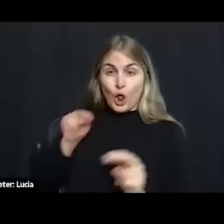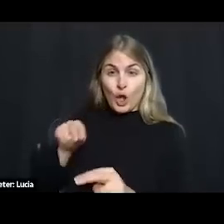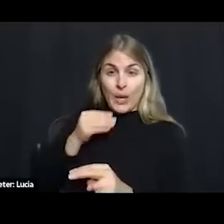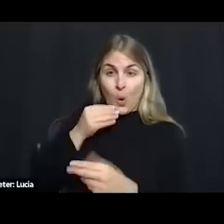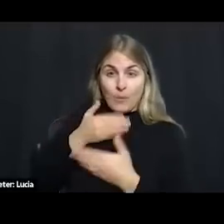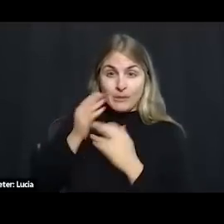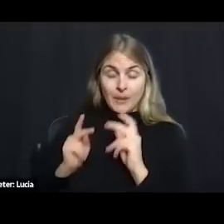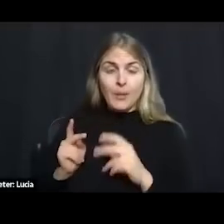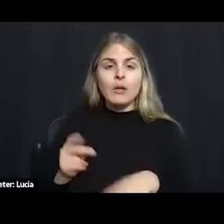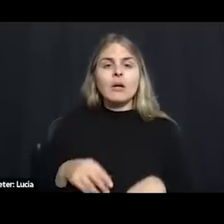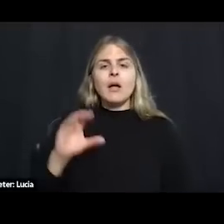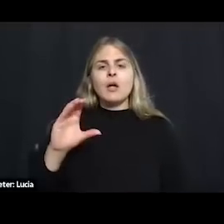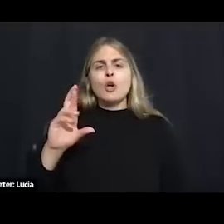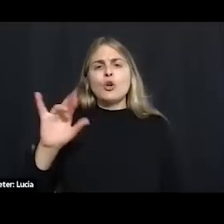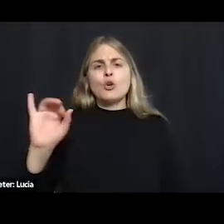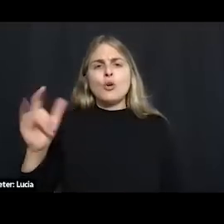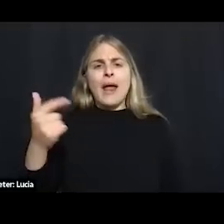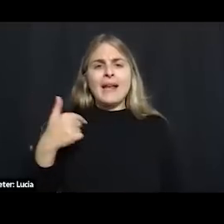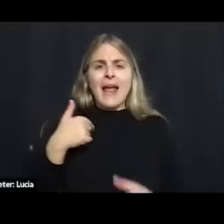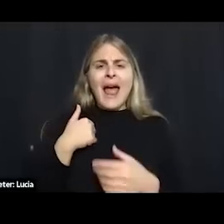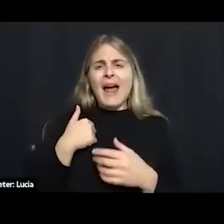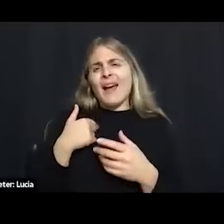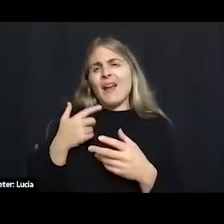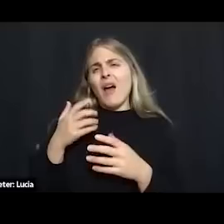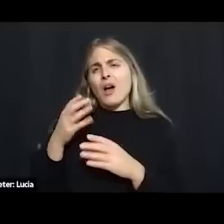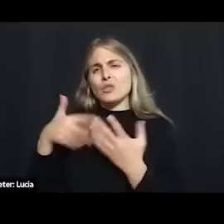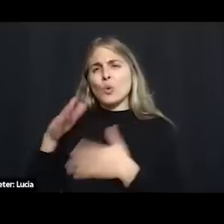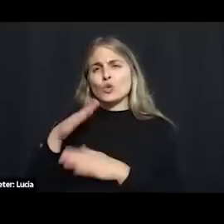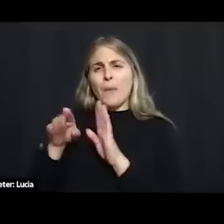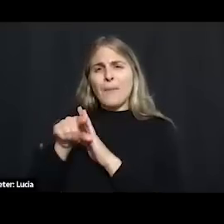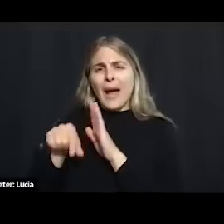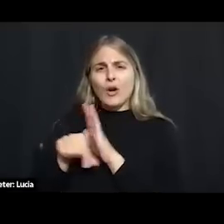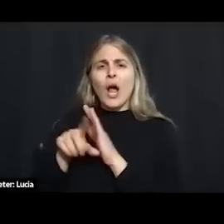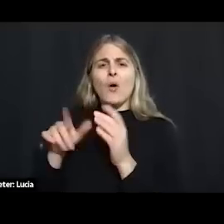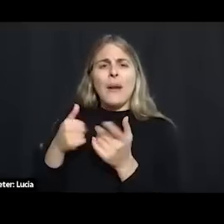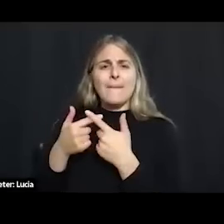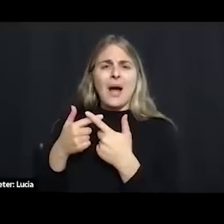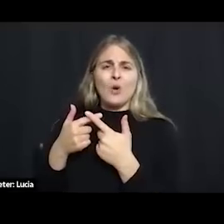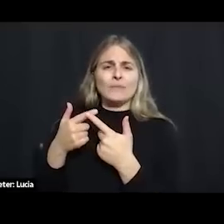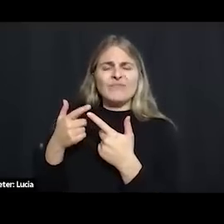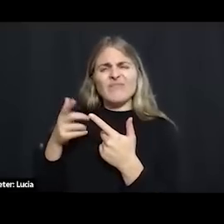que tenían un trasfondo de desventaja social y encarcelamiento, enfatizaba la autenticidad de la población sin hogar